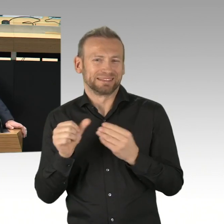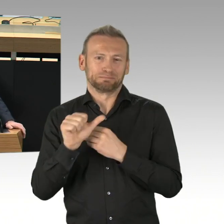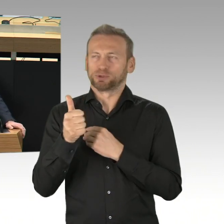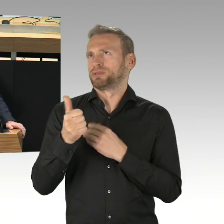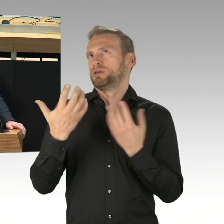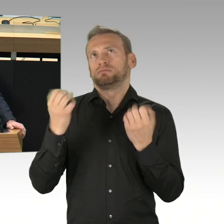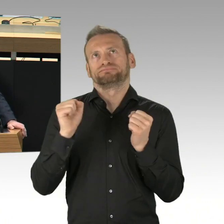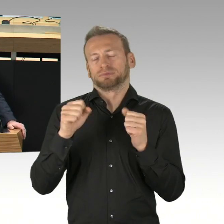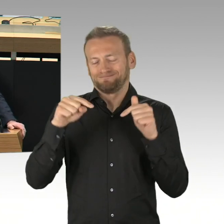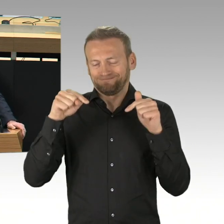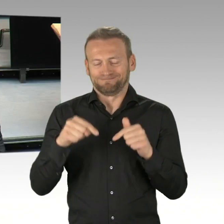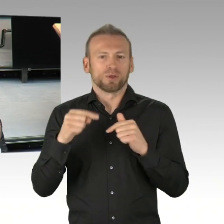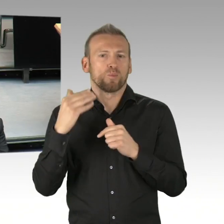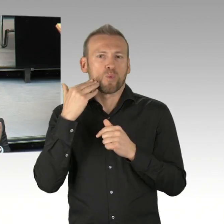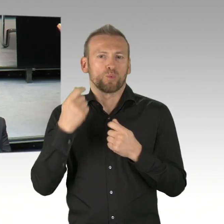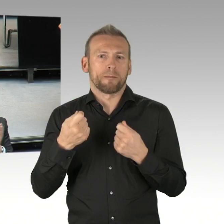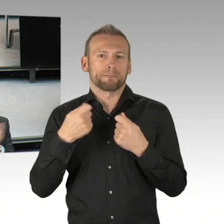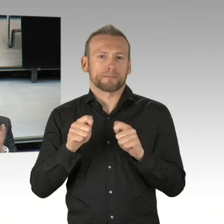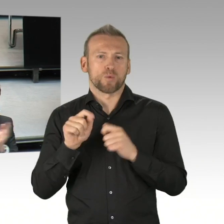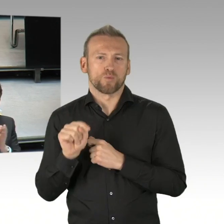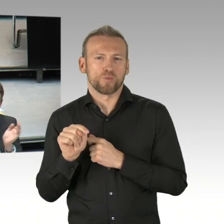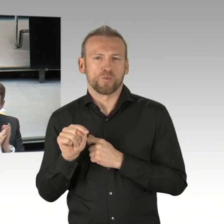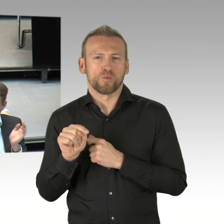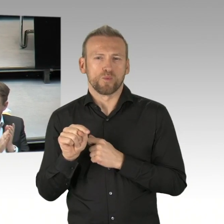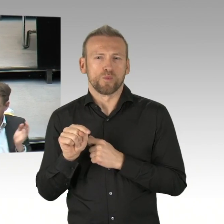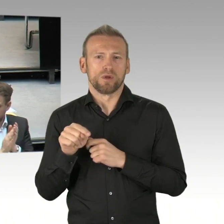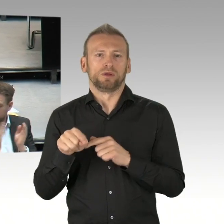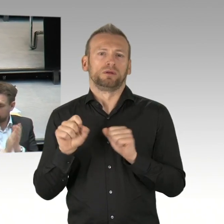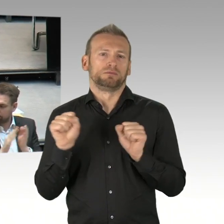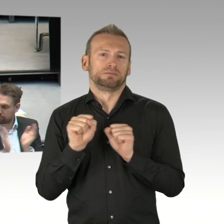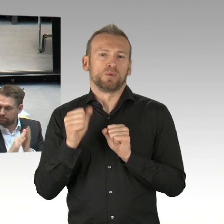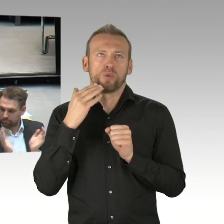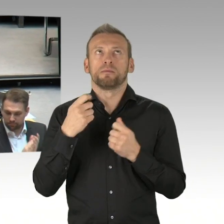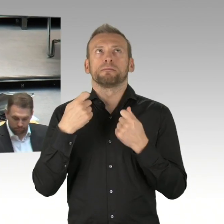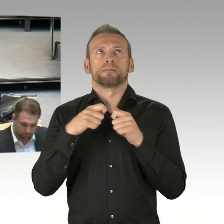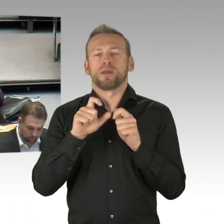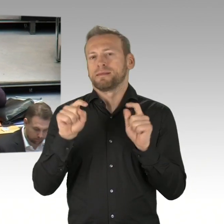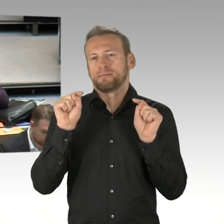(Beifall) Meine Damen und Herren,